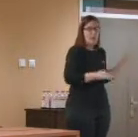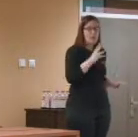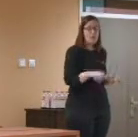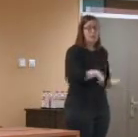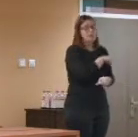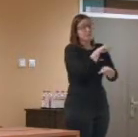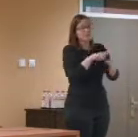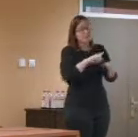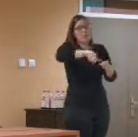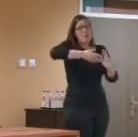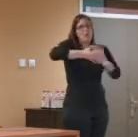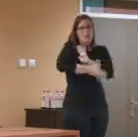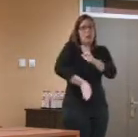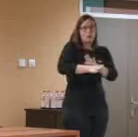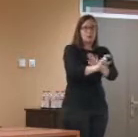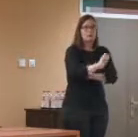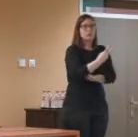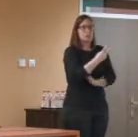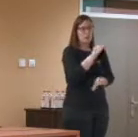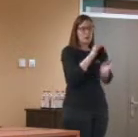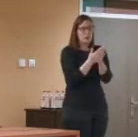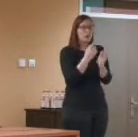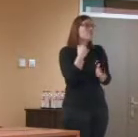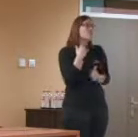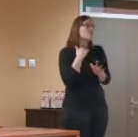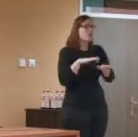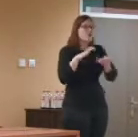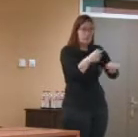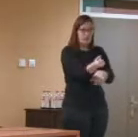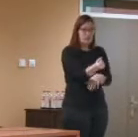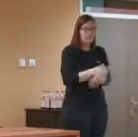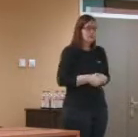calcular cuánto cuesta la corrupción y además hasta en el Organismo con Transparencia Internacional